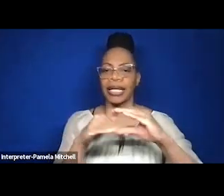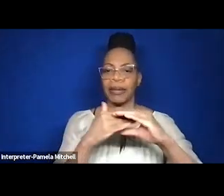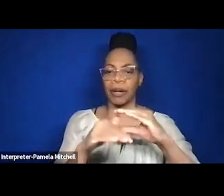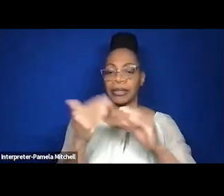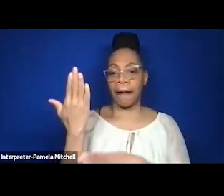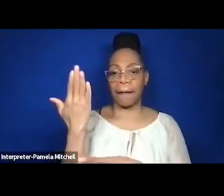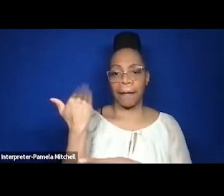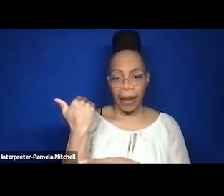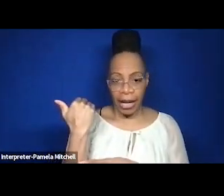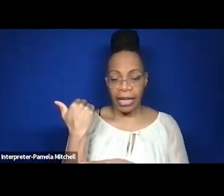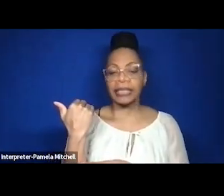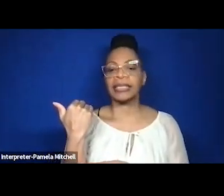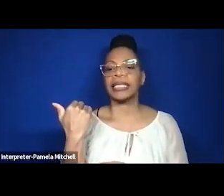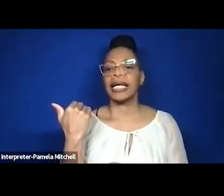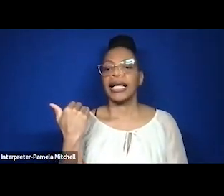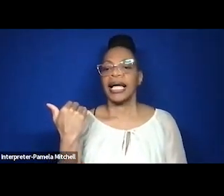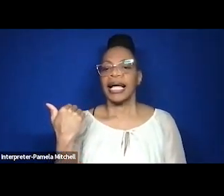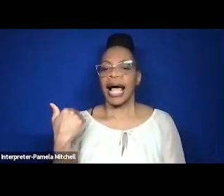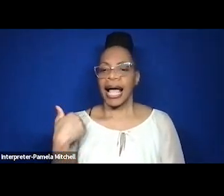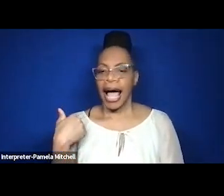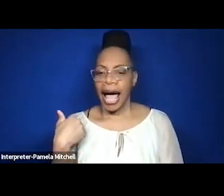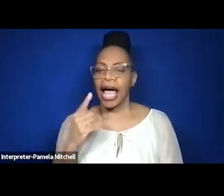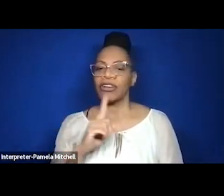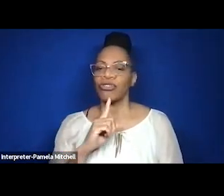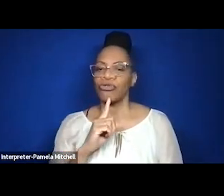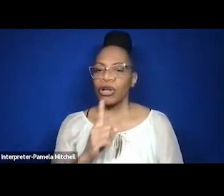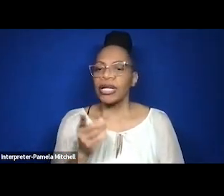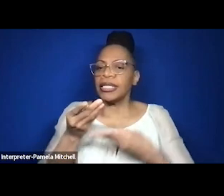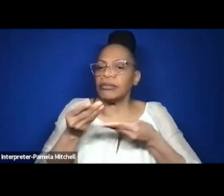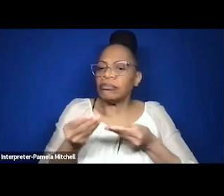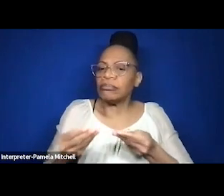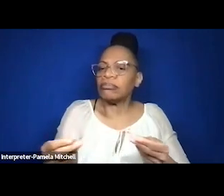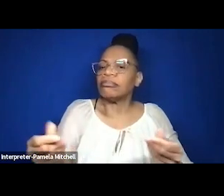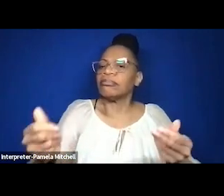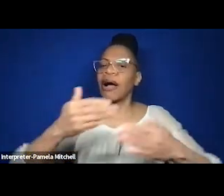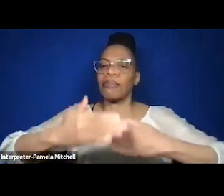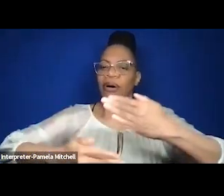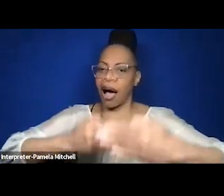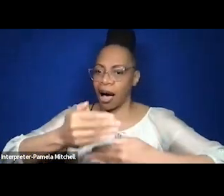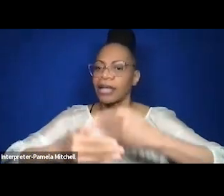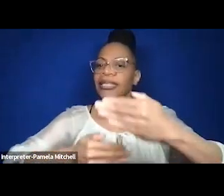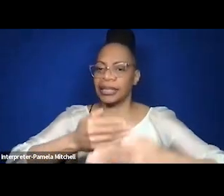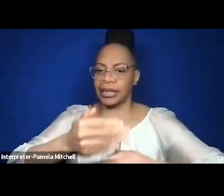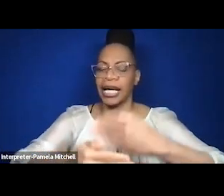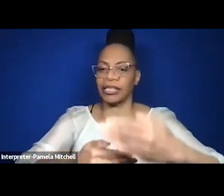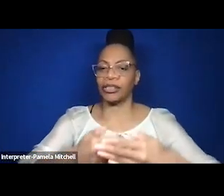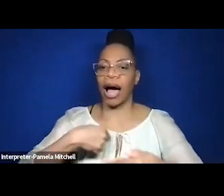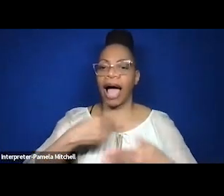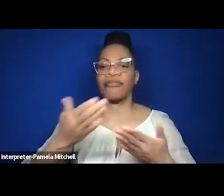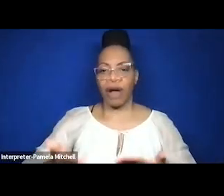y he tenido un proceso sin problemas con eso. Así que lo recomiendo.